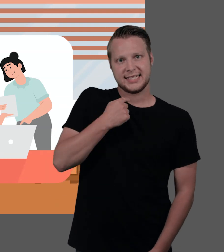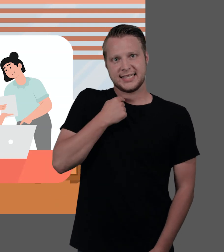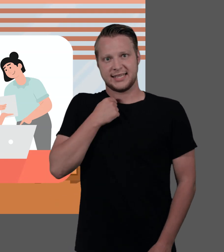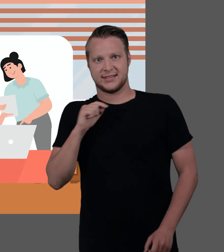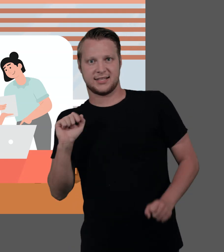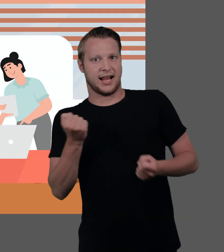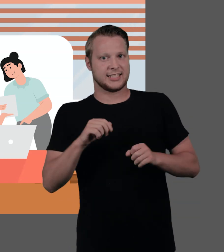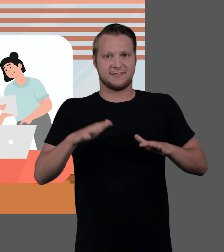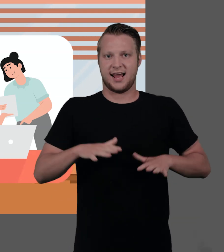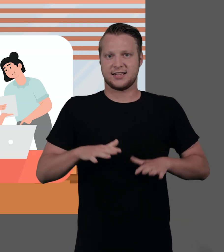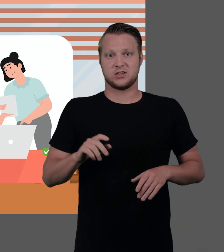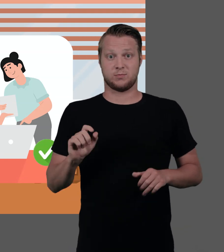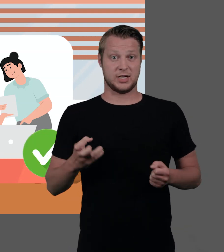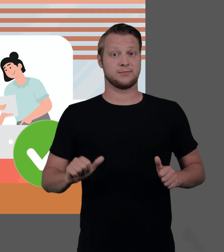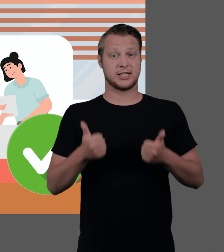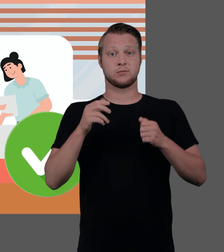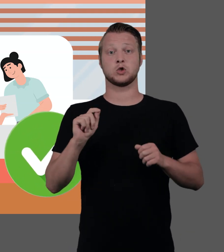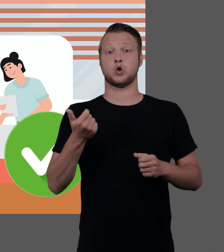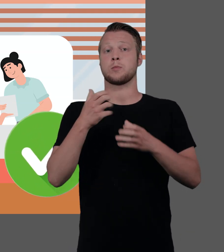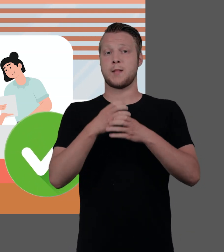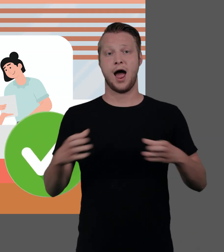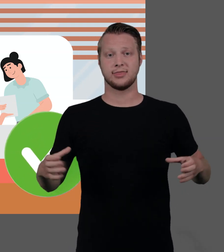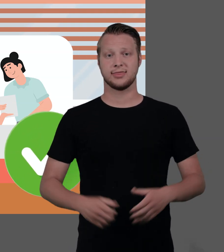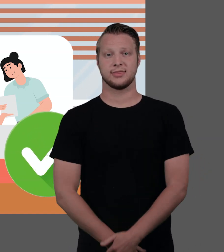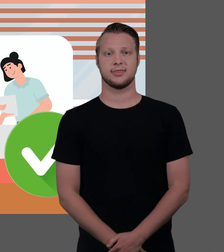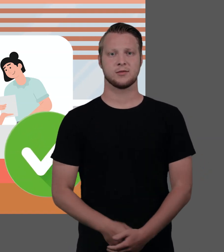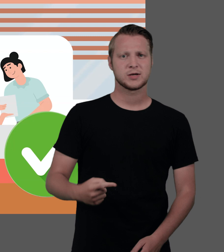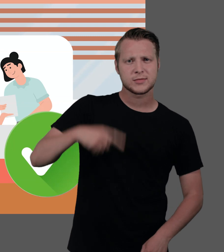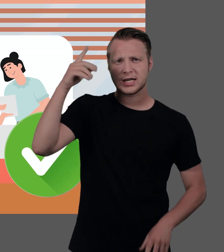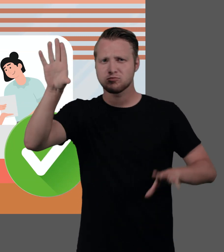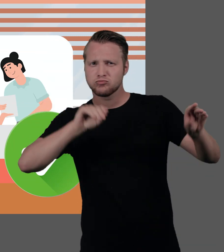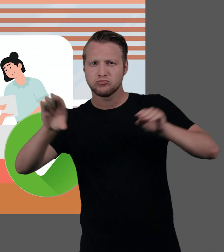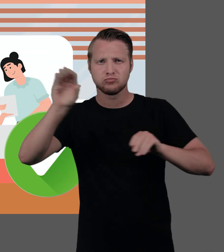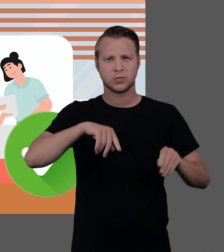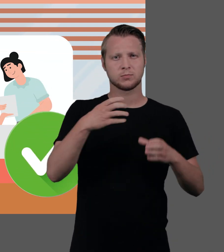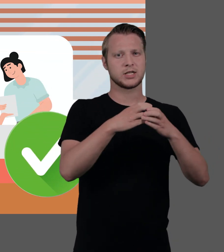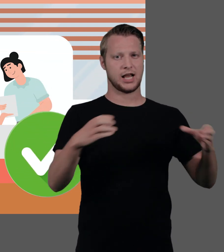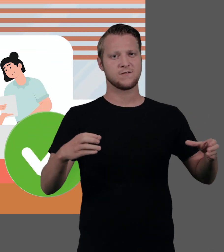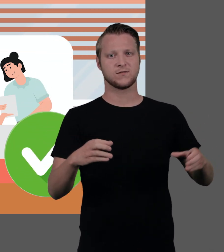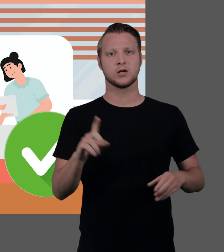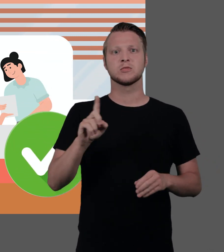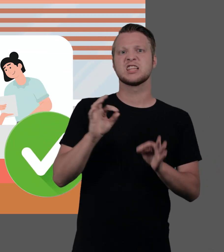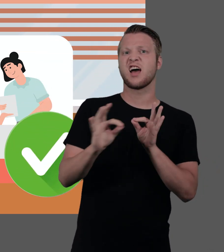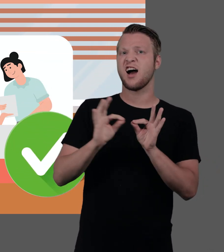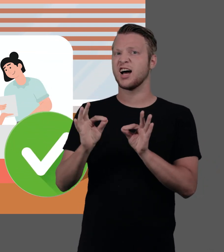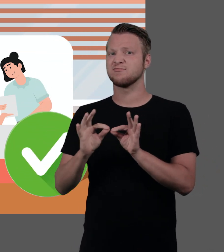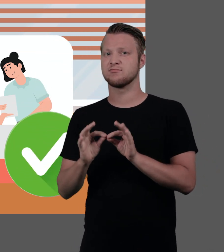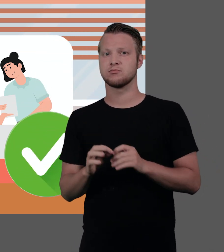Hij kan niet wachten om aan zijn nieuwe baan te beginnen, meer te leren over het bedrijf en zijn taken,